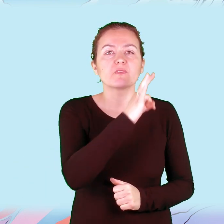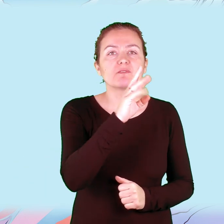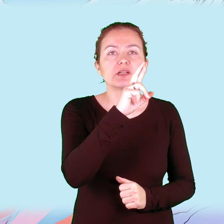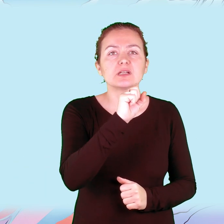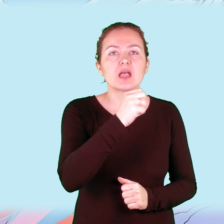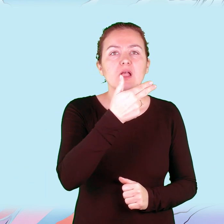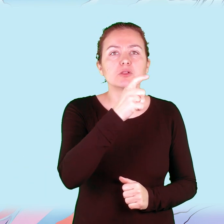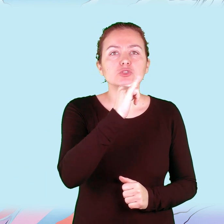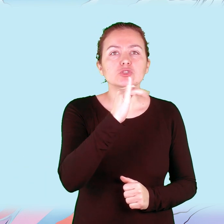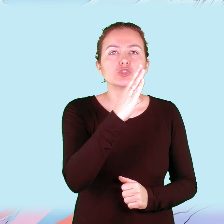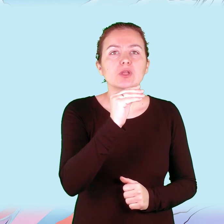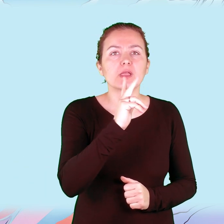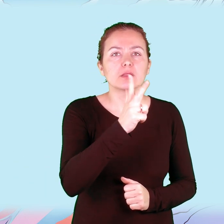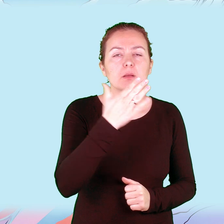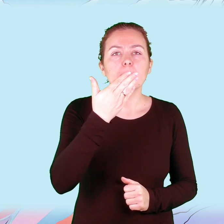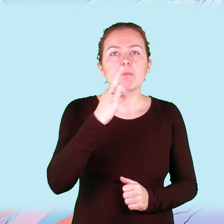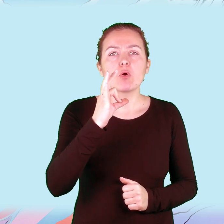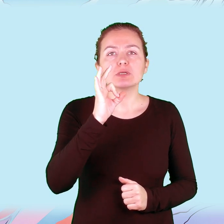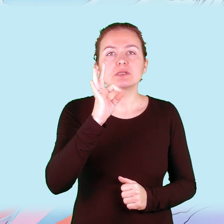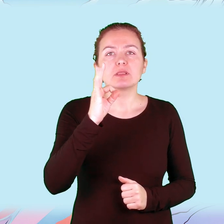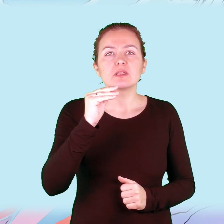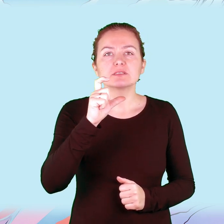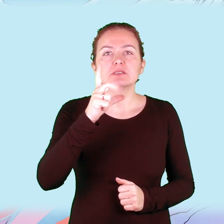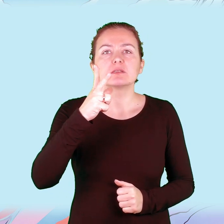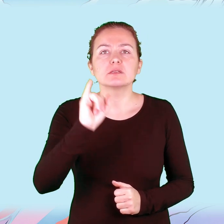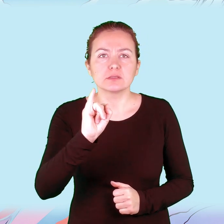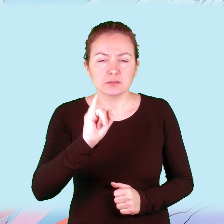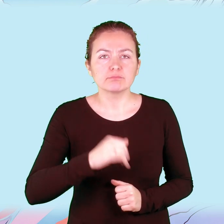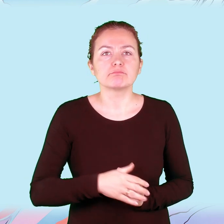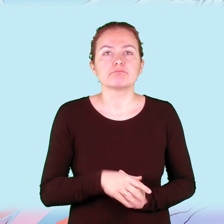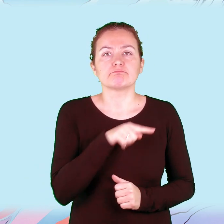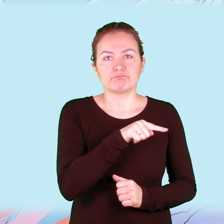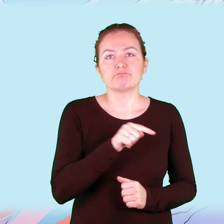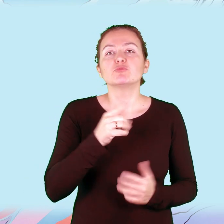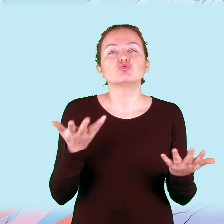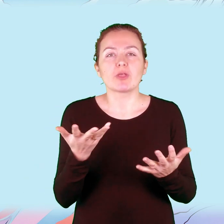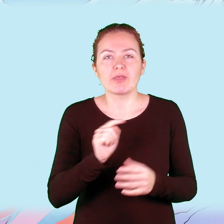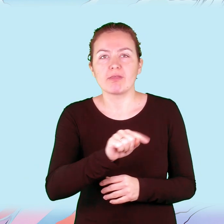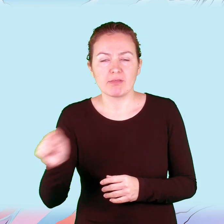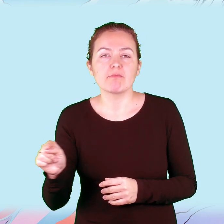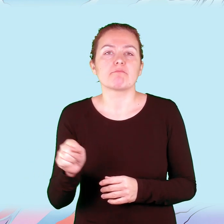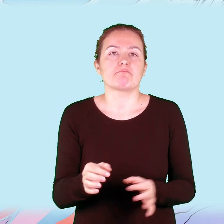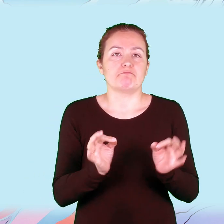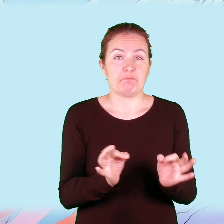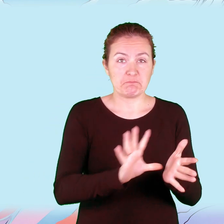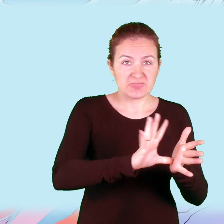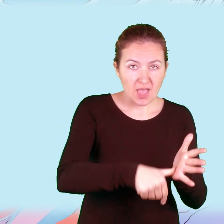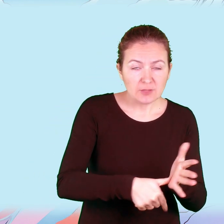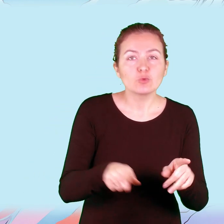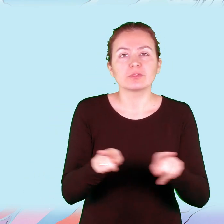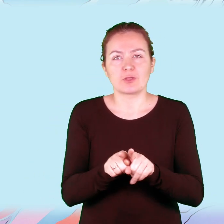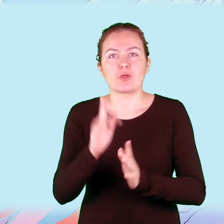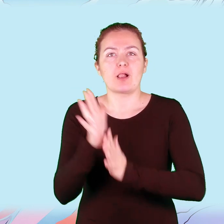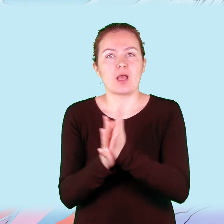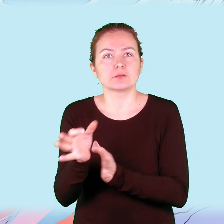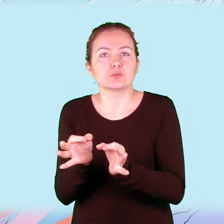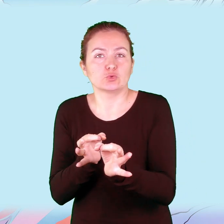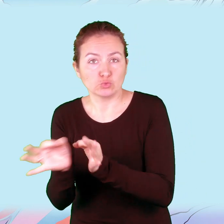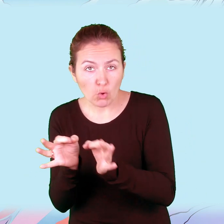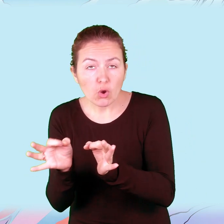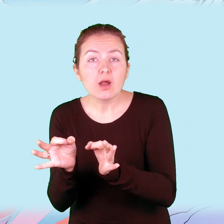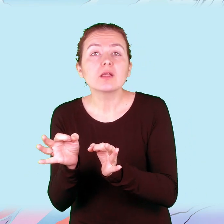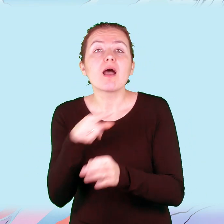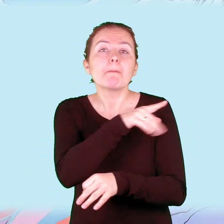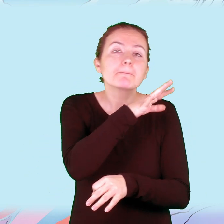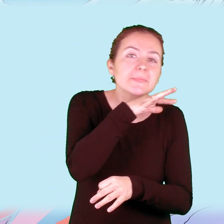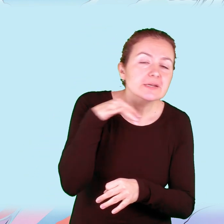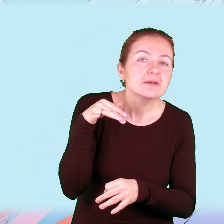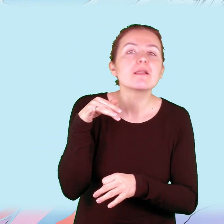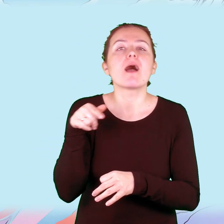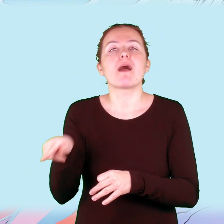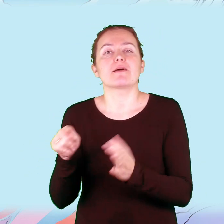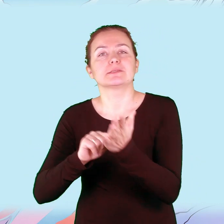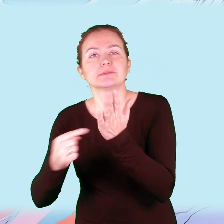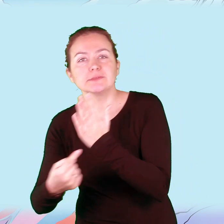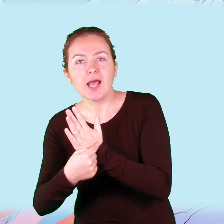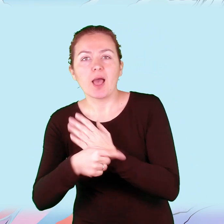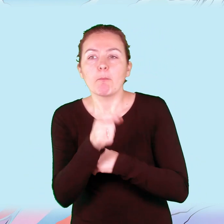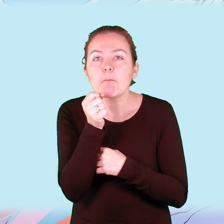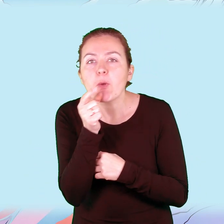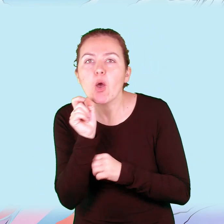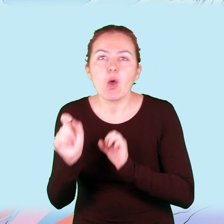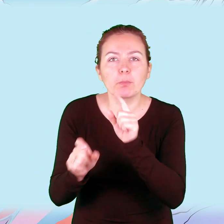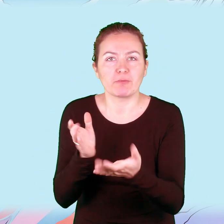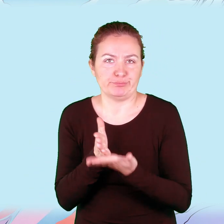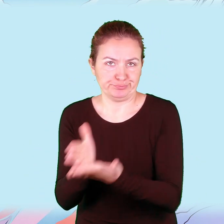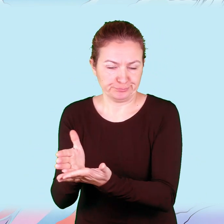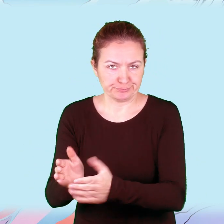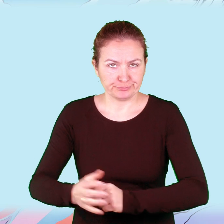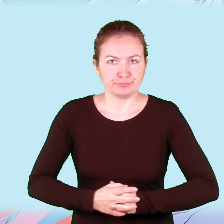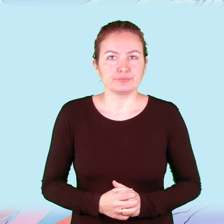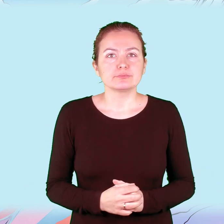• Franciszek Mostecki – pojawia się we Współczesnym Mieście i Lesie Historii, podpowiadając Mili i Samowi.